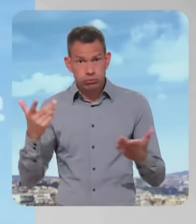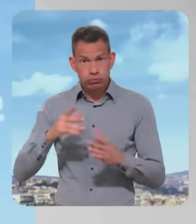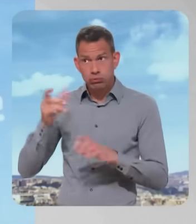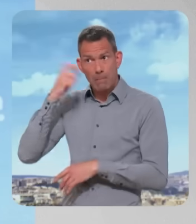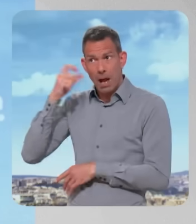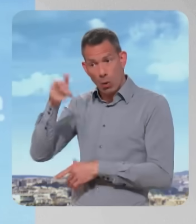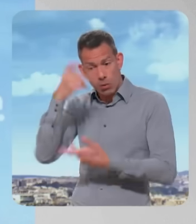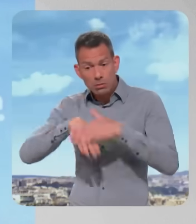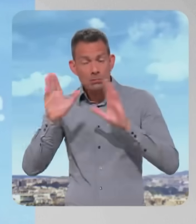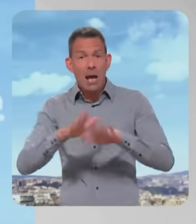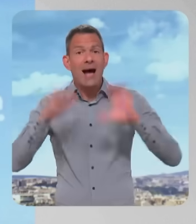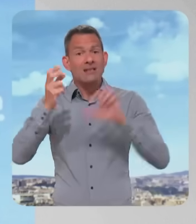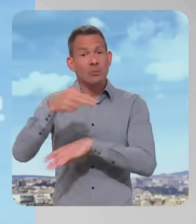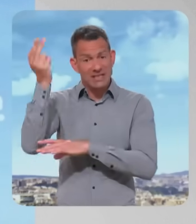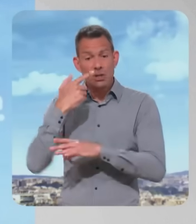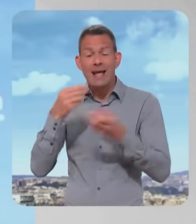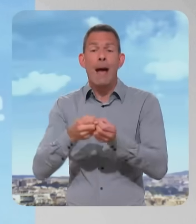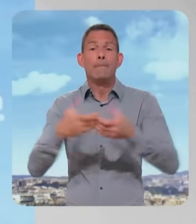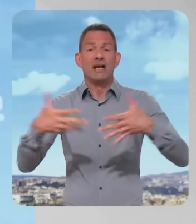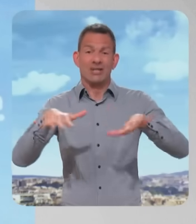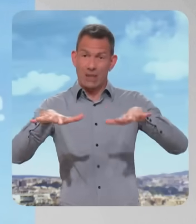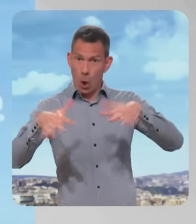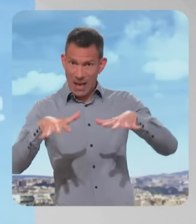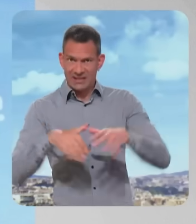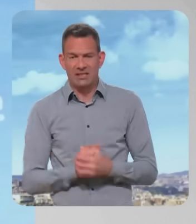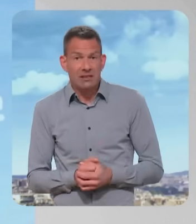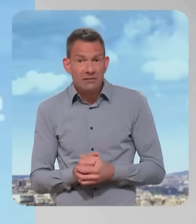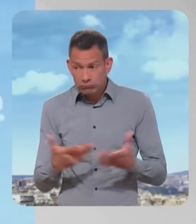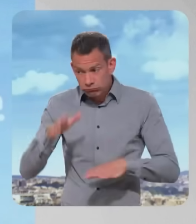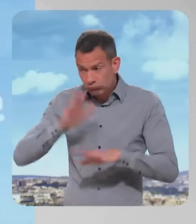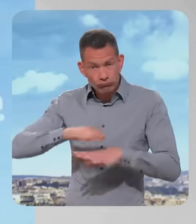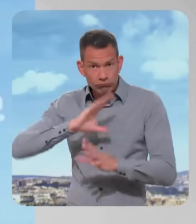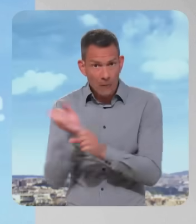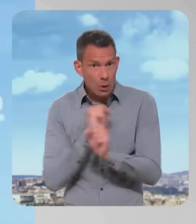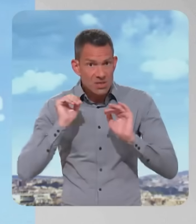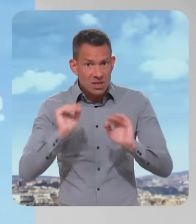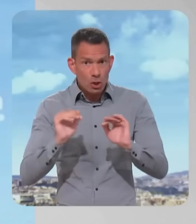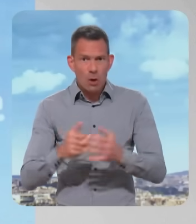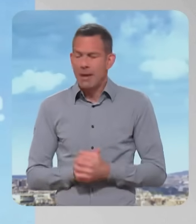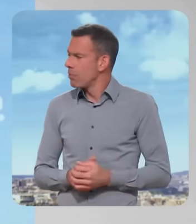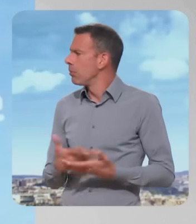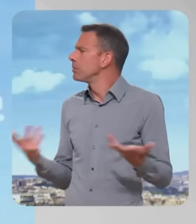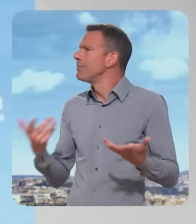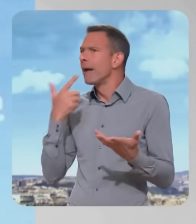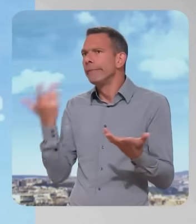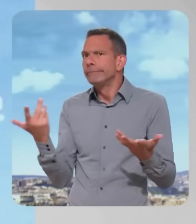T.Sotto: Donc il y a un vote? M.Bompard: Pas forcément. Ca peut être un consensus. Il faut une proposition avec un gouvernement